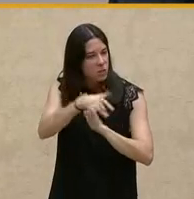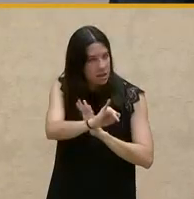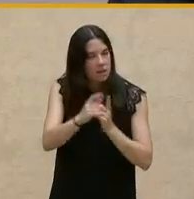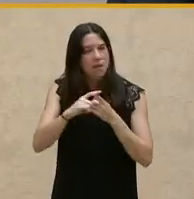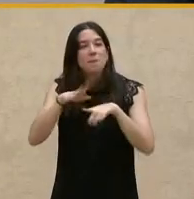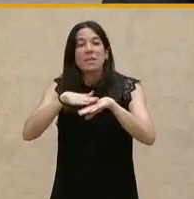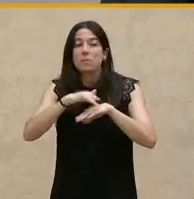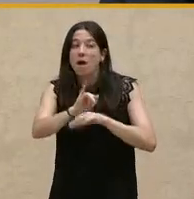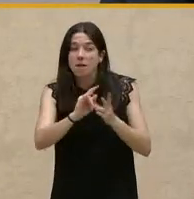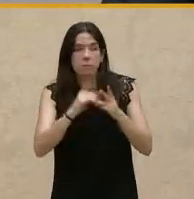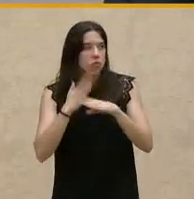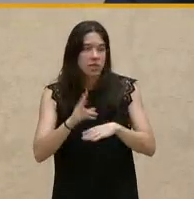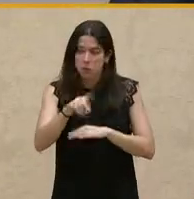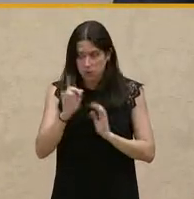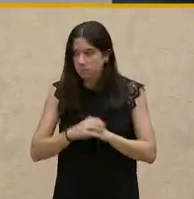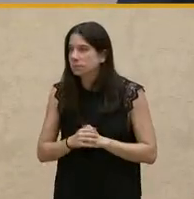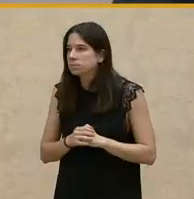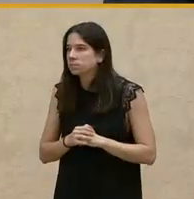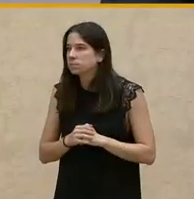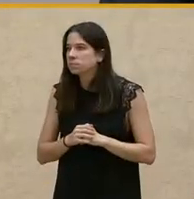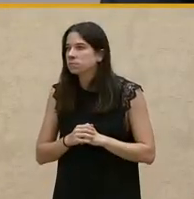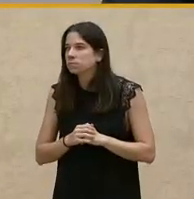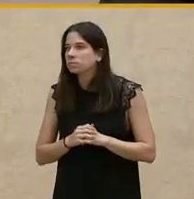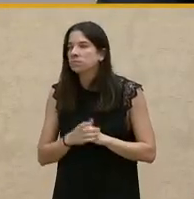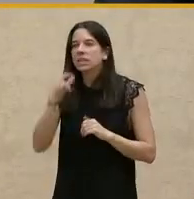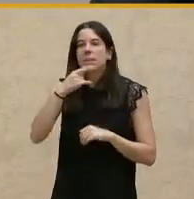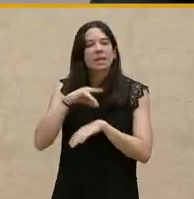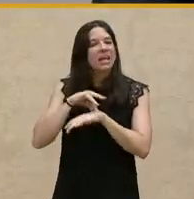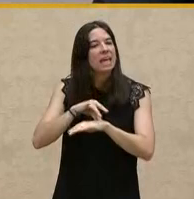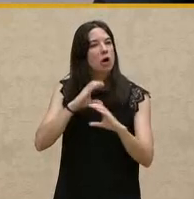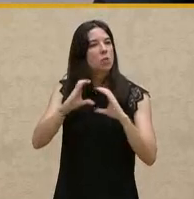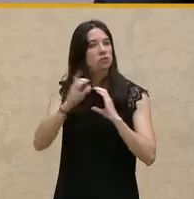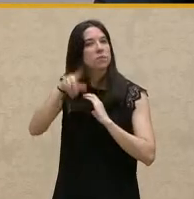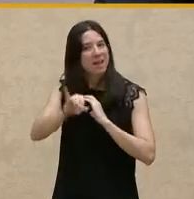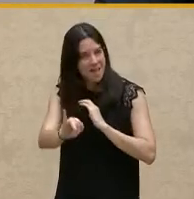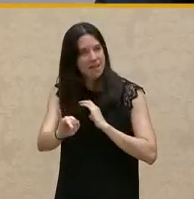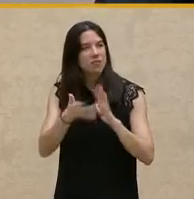pero no es suficiente. También existe el guía comunicador, que sin ser un profesional realiza